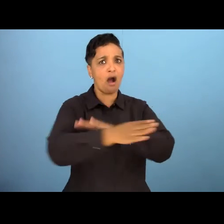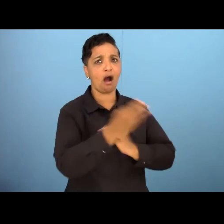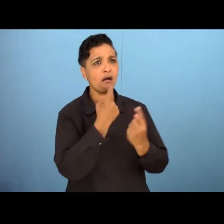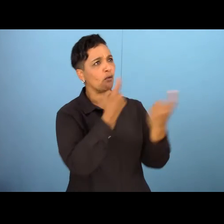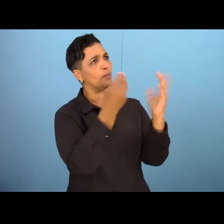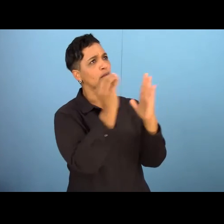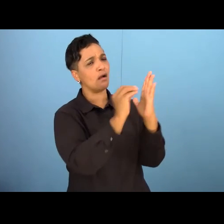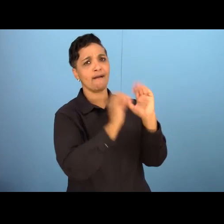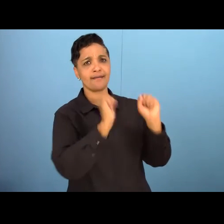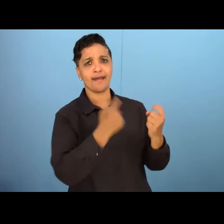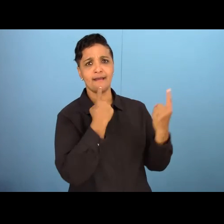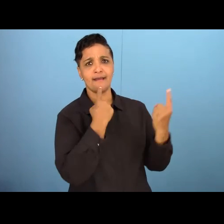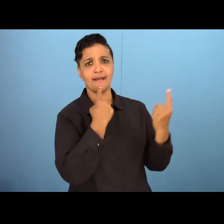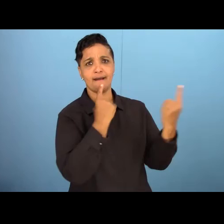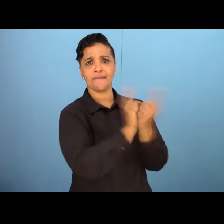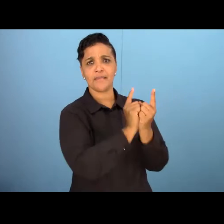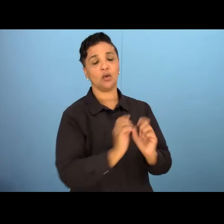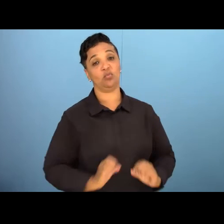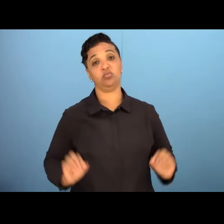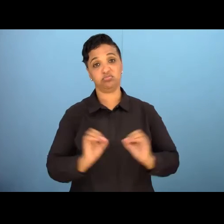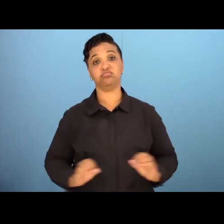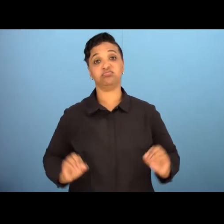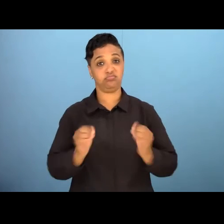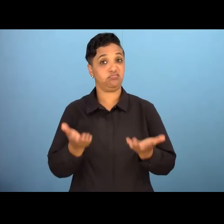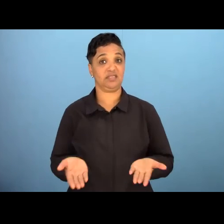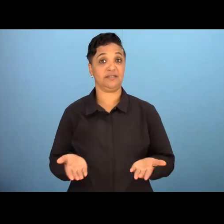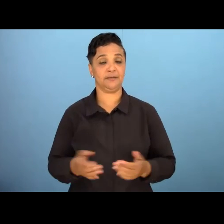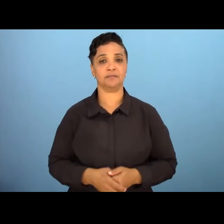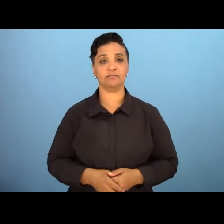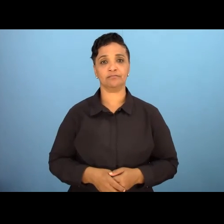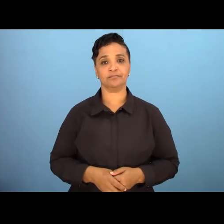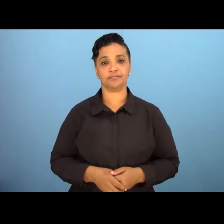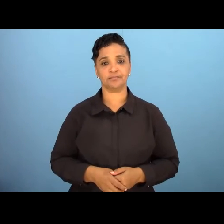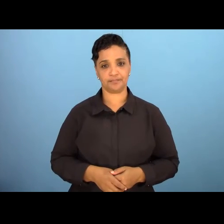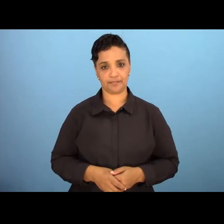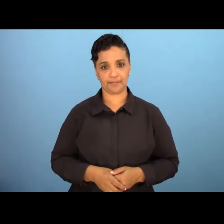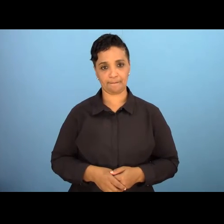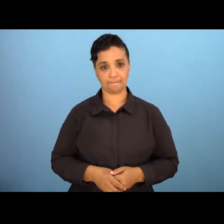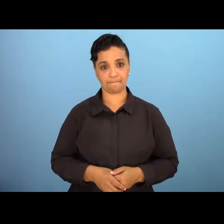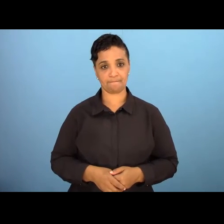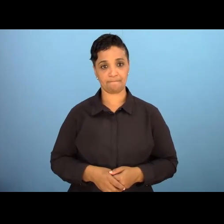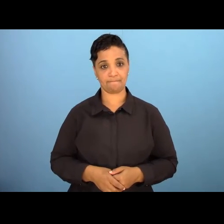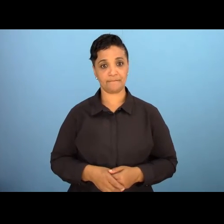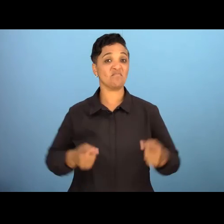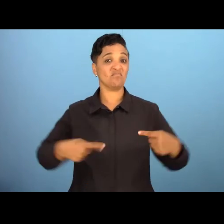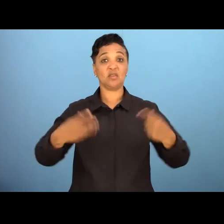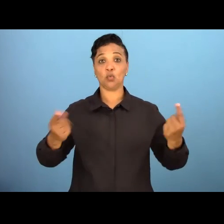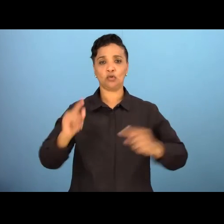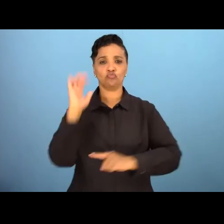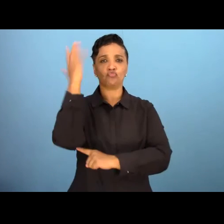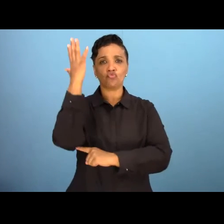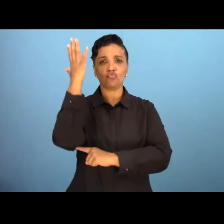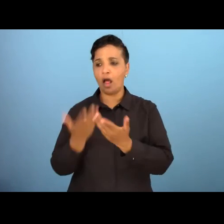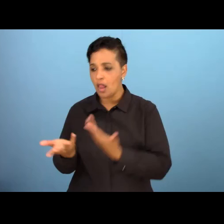donde funcionan o donde las personas con discapacidad pueden canalizar su